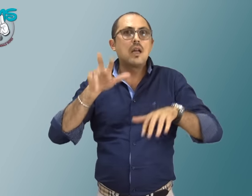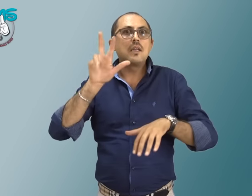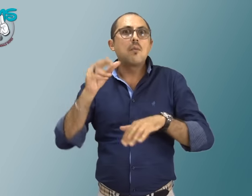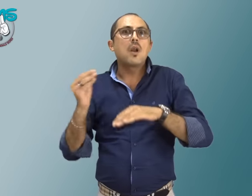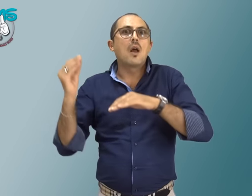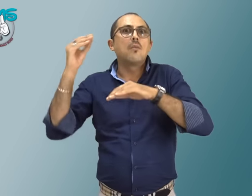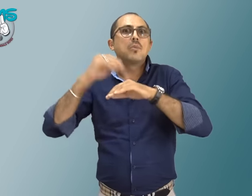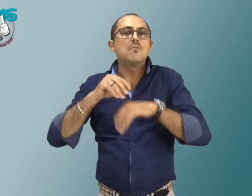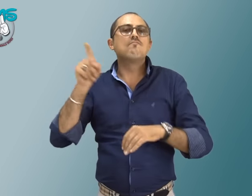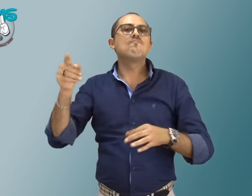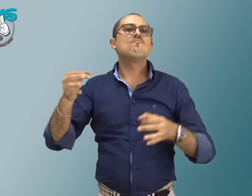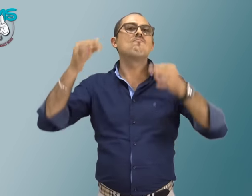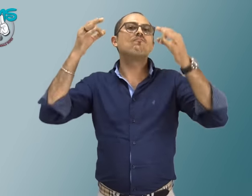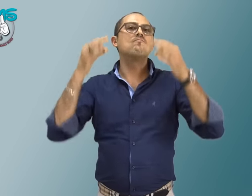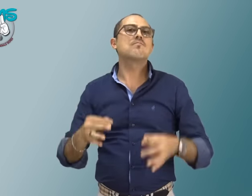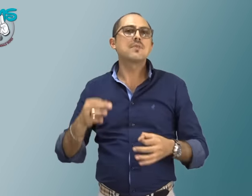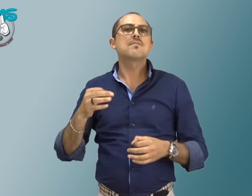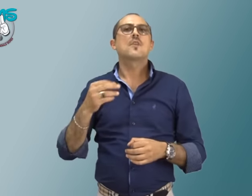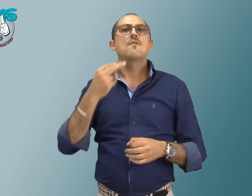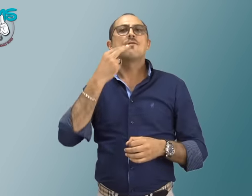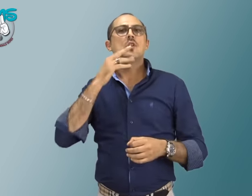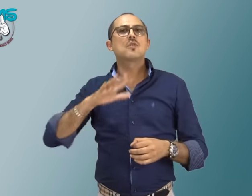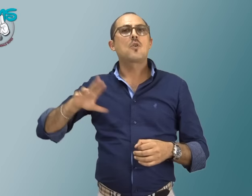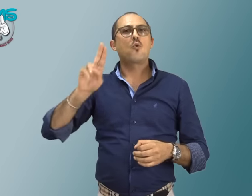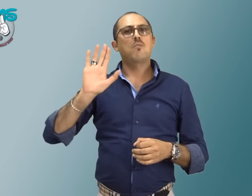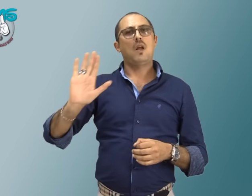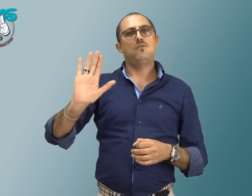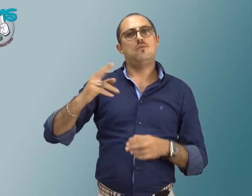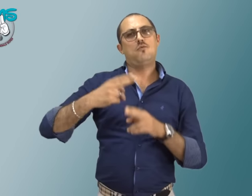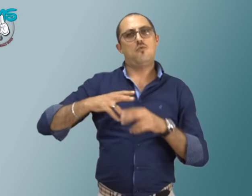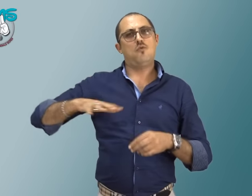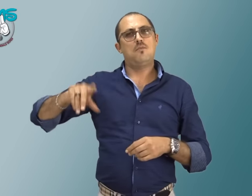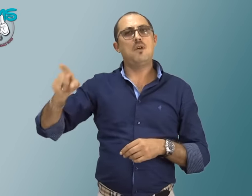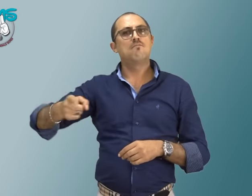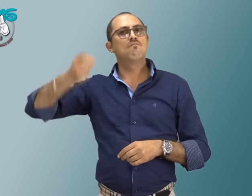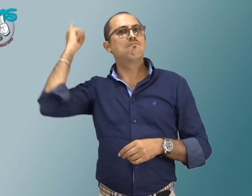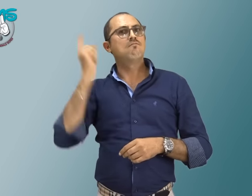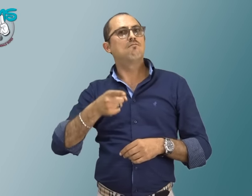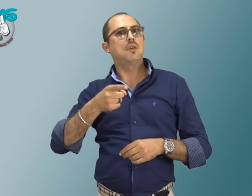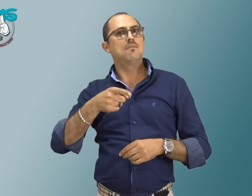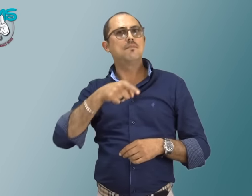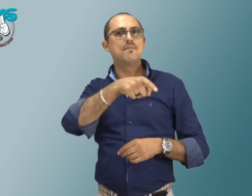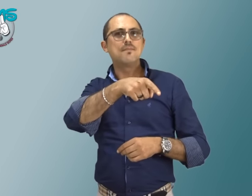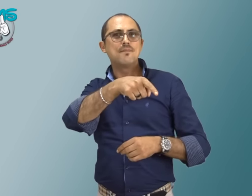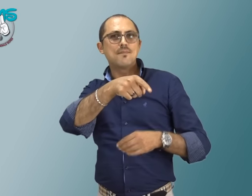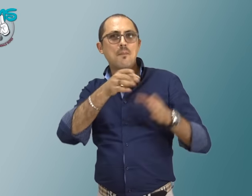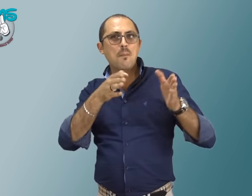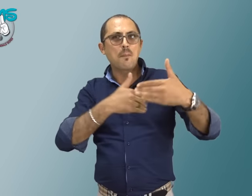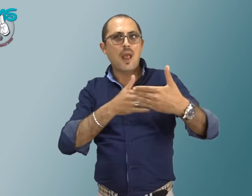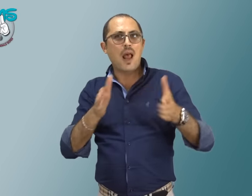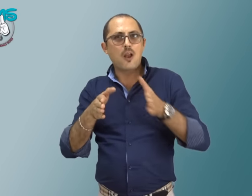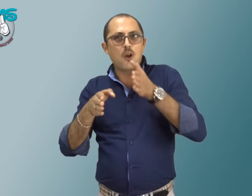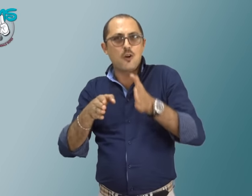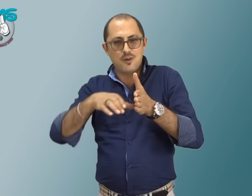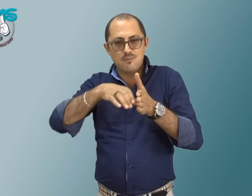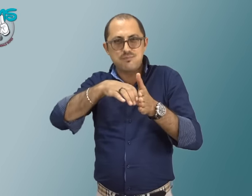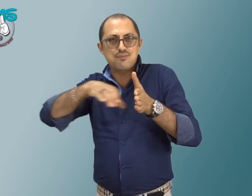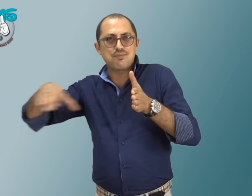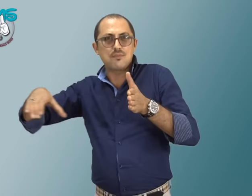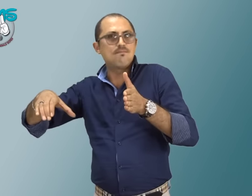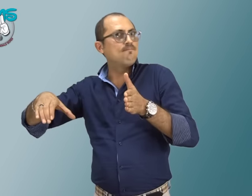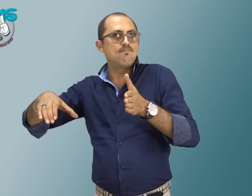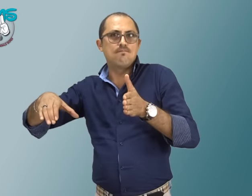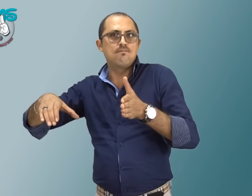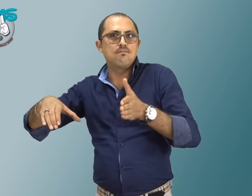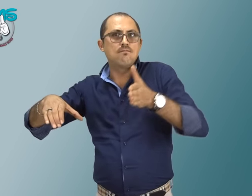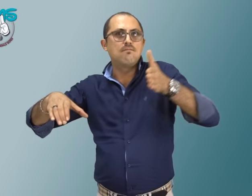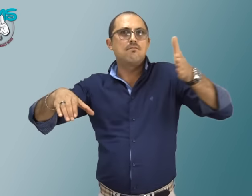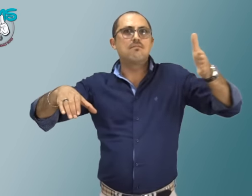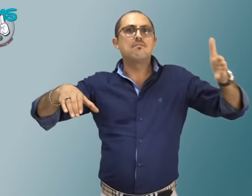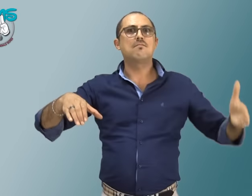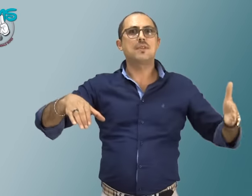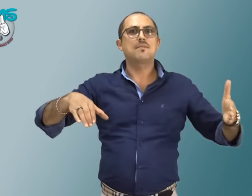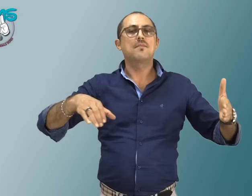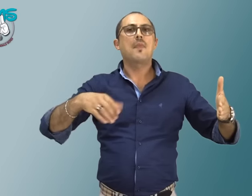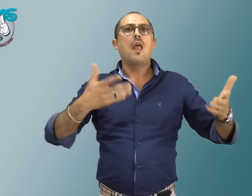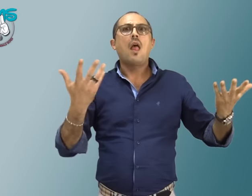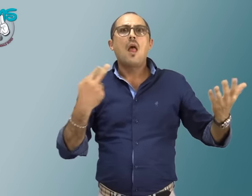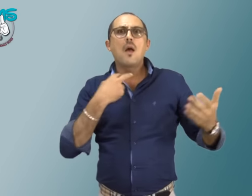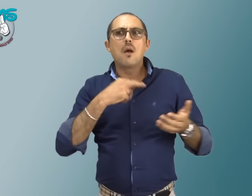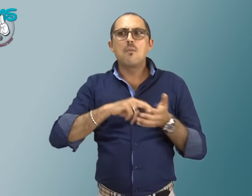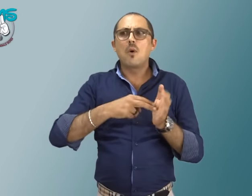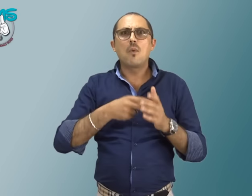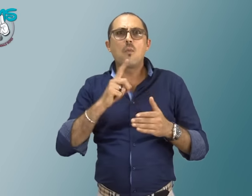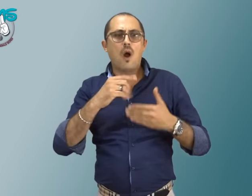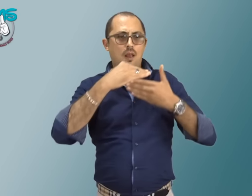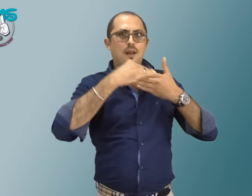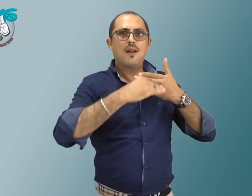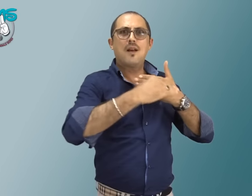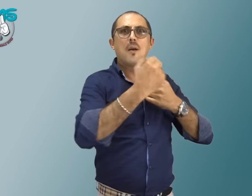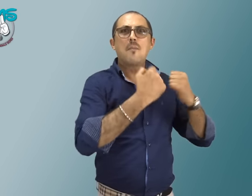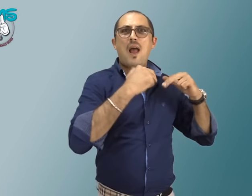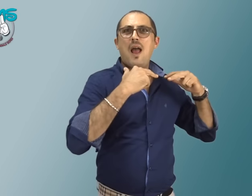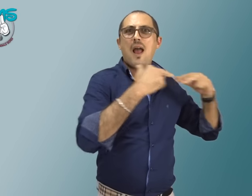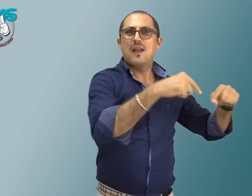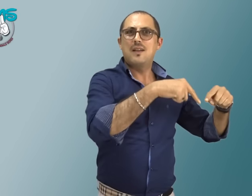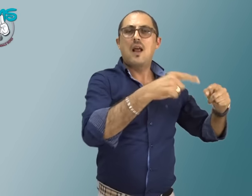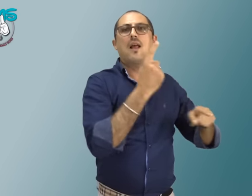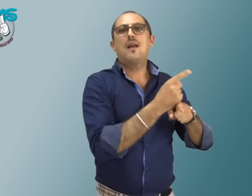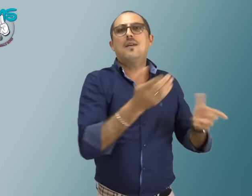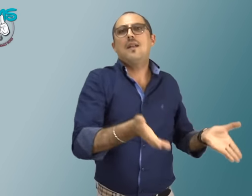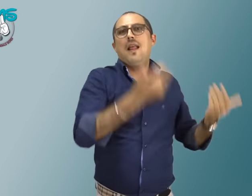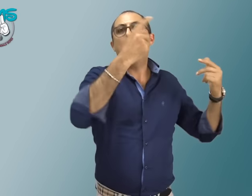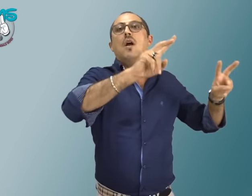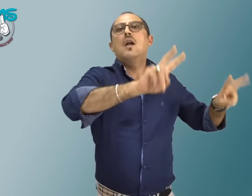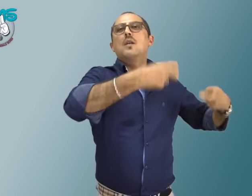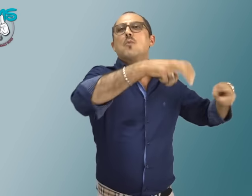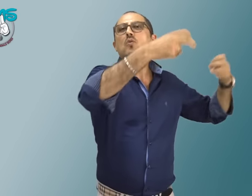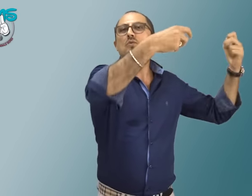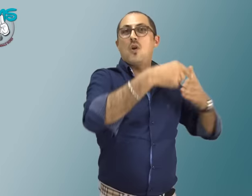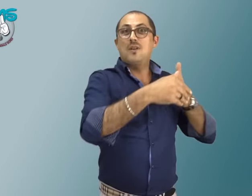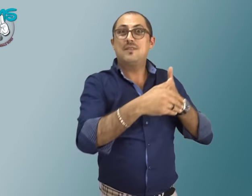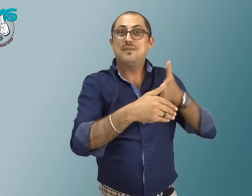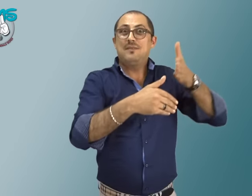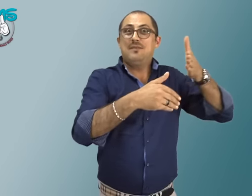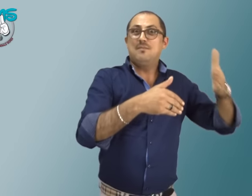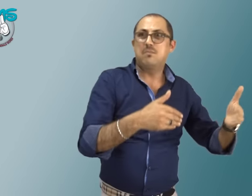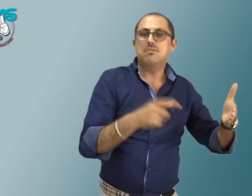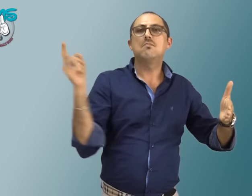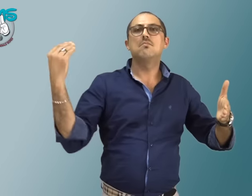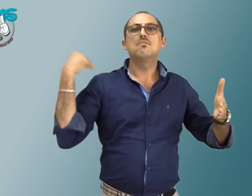significa 3000 persone in più costringendo i vigili urbani di Roma a ordinare l'allagamento della piazza adiacente al palco rimuovendo le auto parcheggiate,